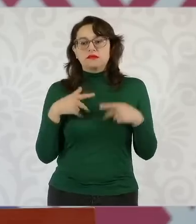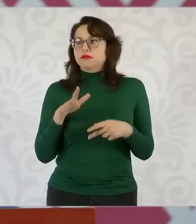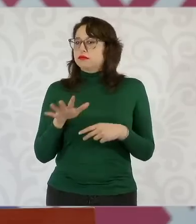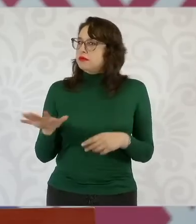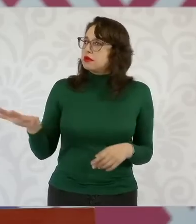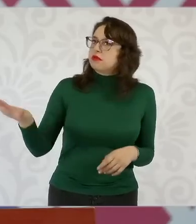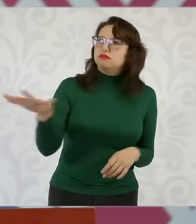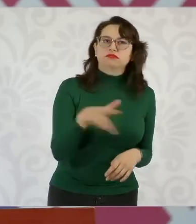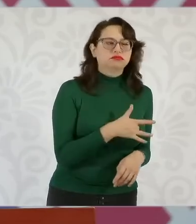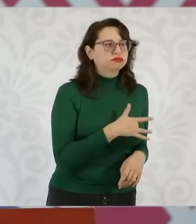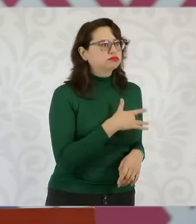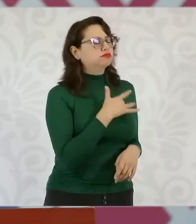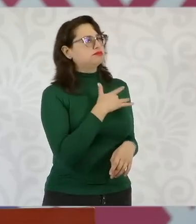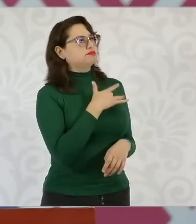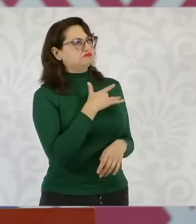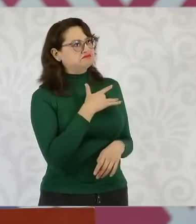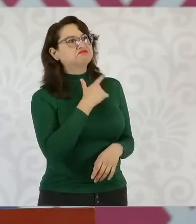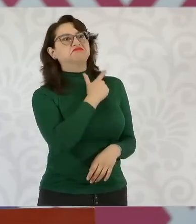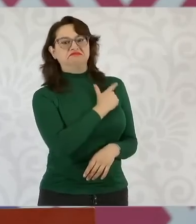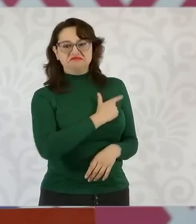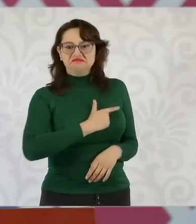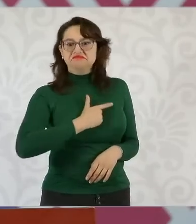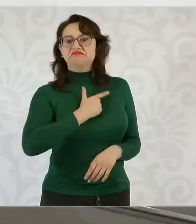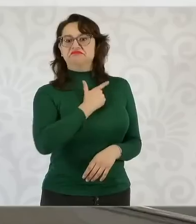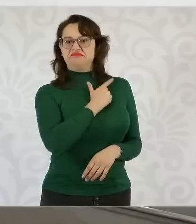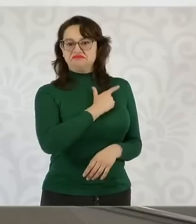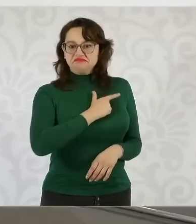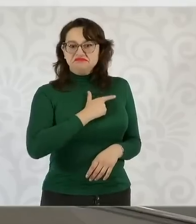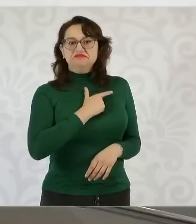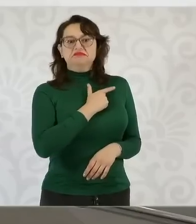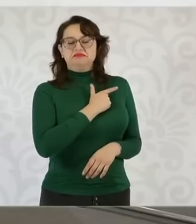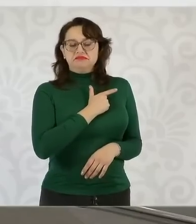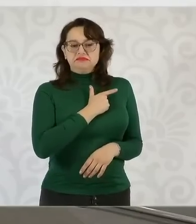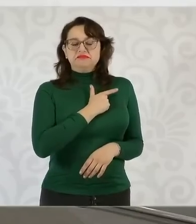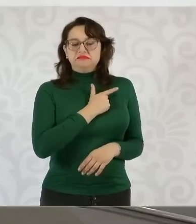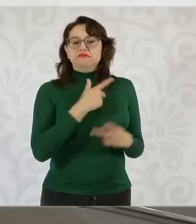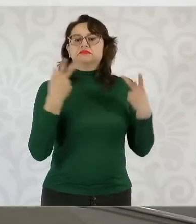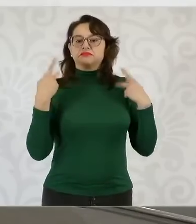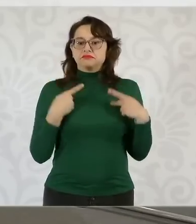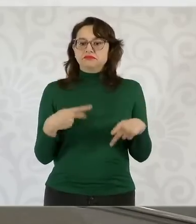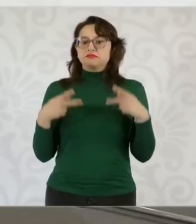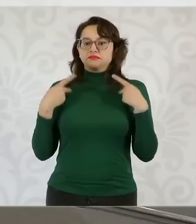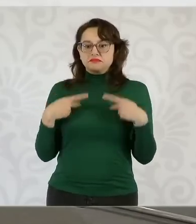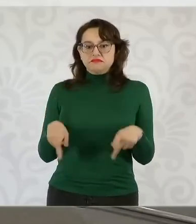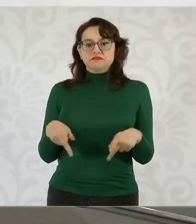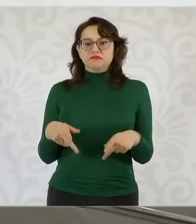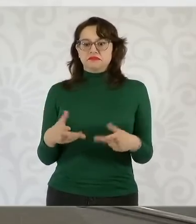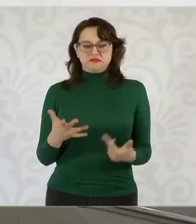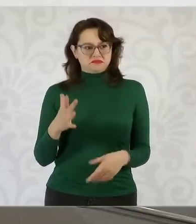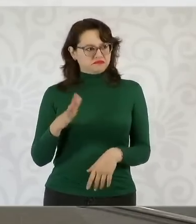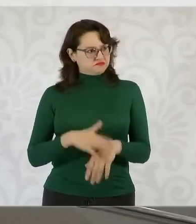los mexicanos y las mexicanas vimos como nuestros clientes se empezaron a empoderar para transformar